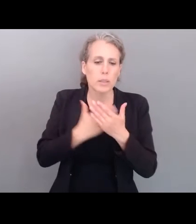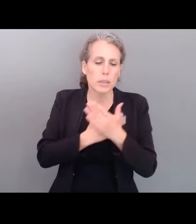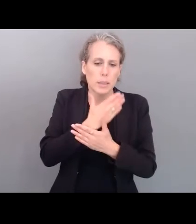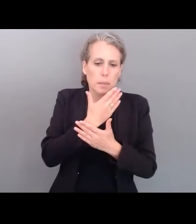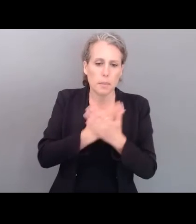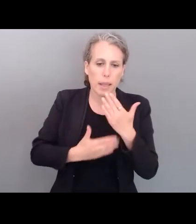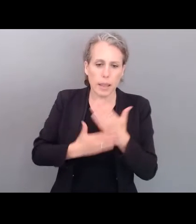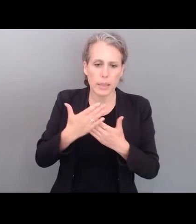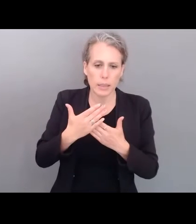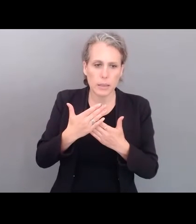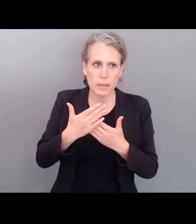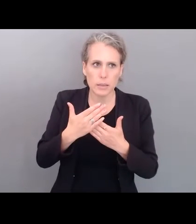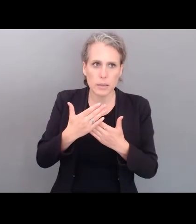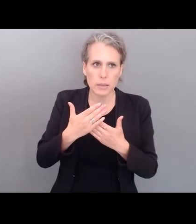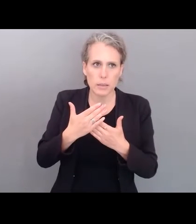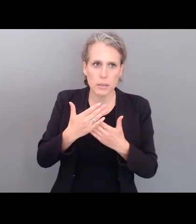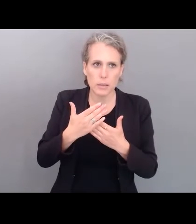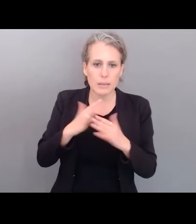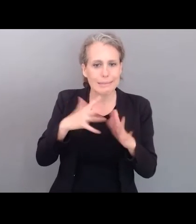estudios a pequeña escala que reflejan la vulnerabilidad de las personas con